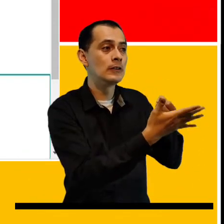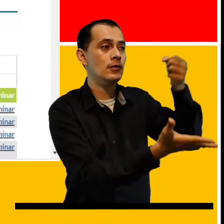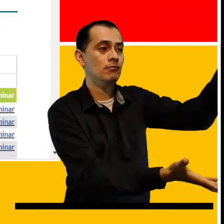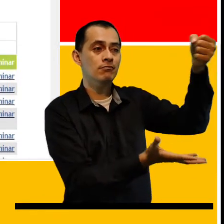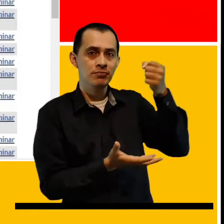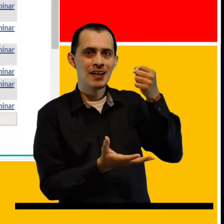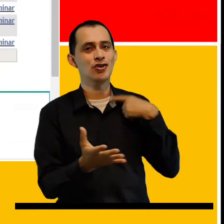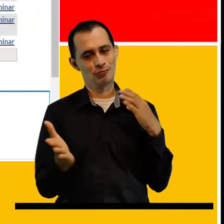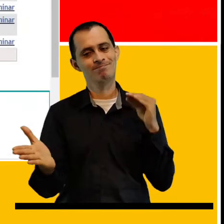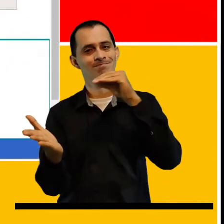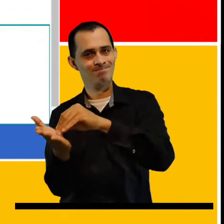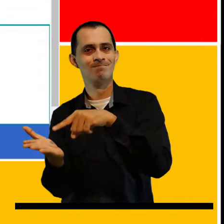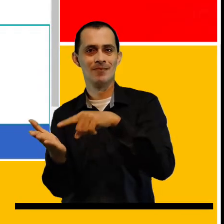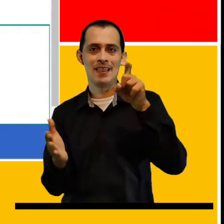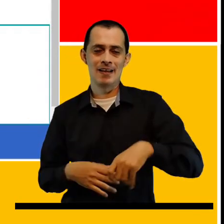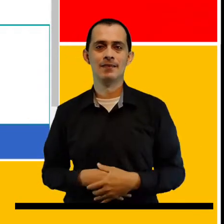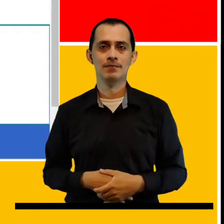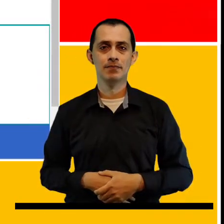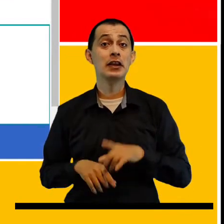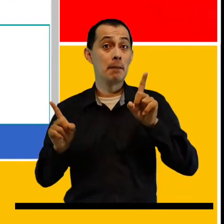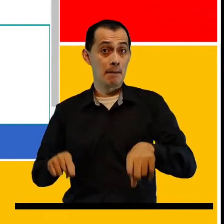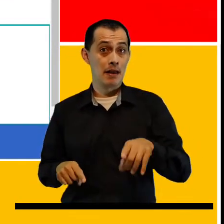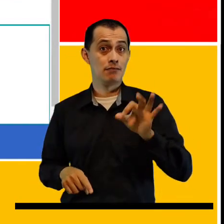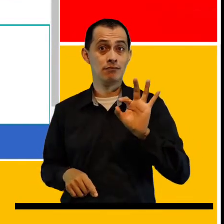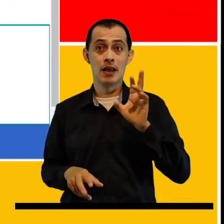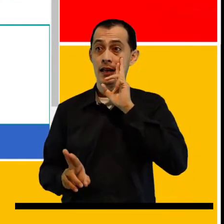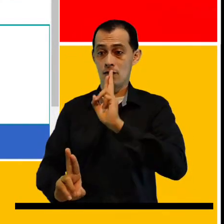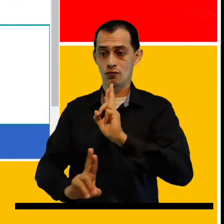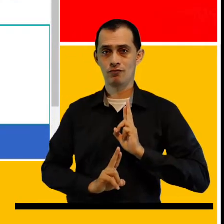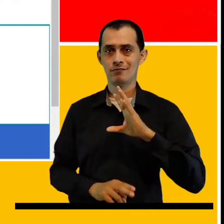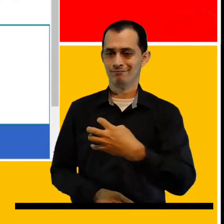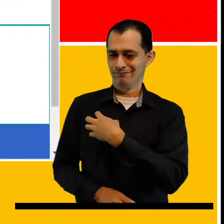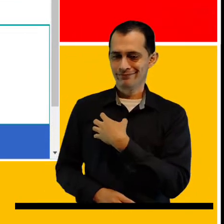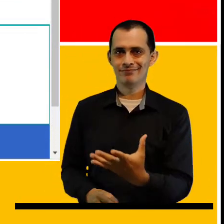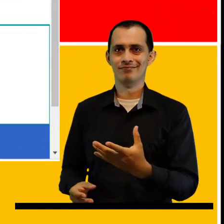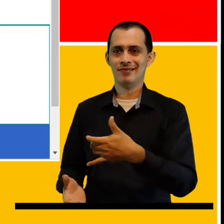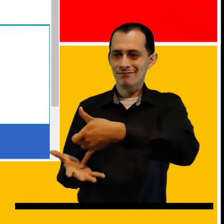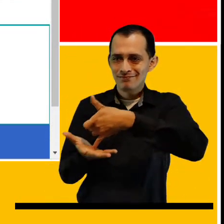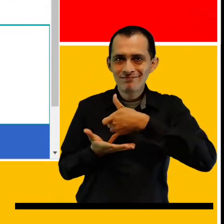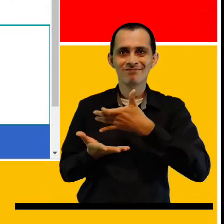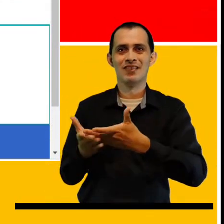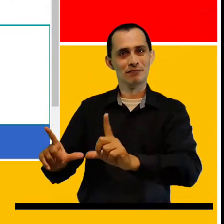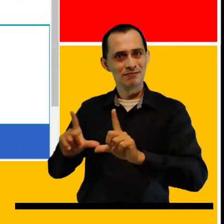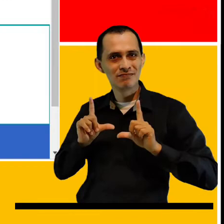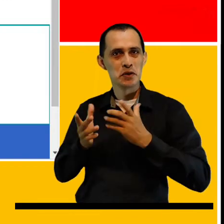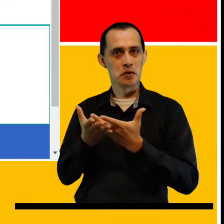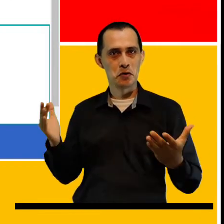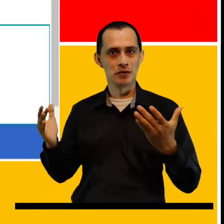en los reconocimientos, ya que son un aval a la trayectoria científica que uno ha desarrollado por la calidad de su trabajo.